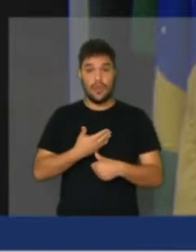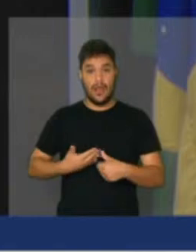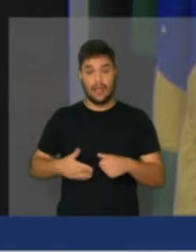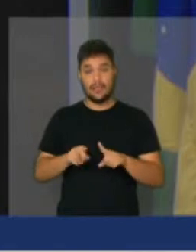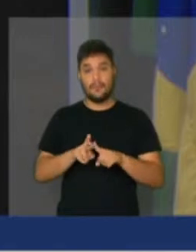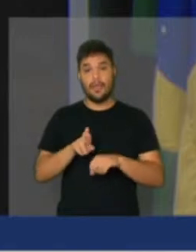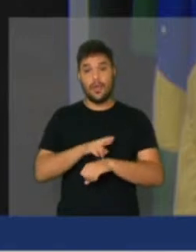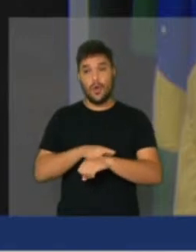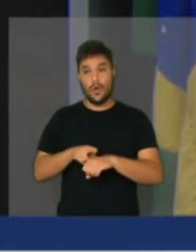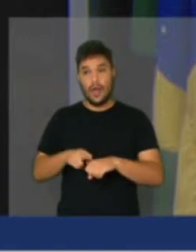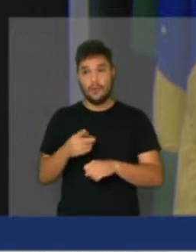ESTADO DE RORAIMA NO ANO DE 2018. DE PLANO, INTERPRETANDO